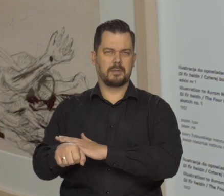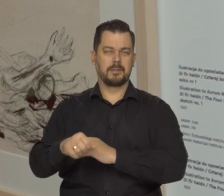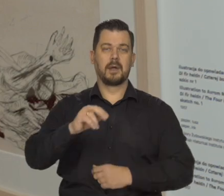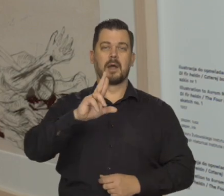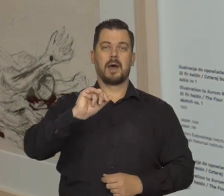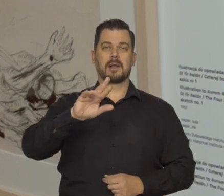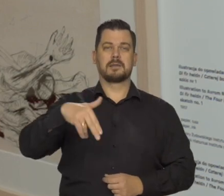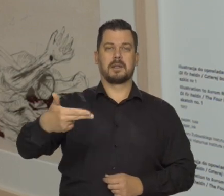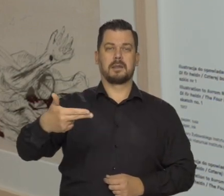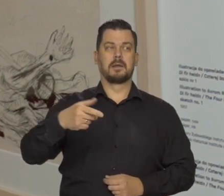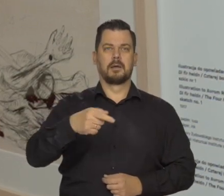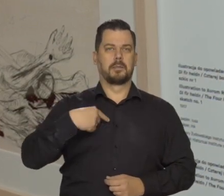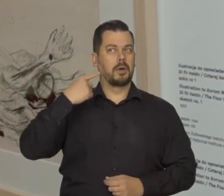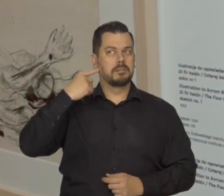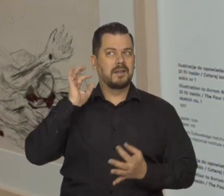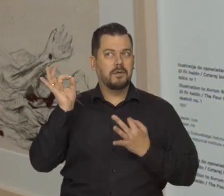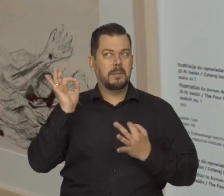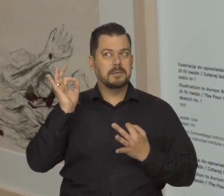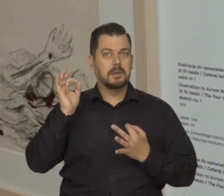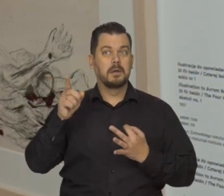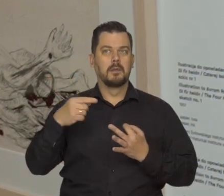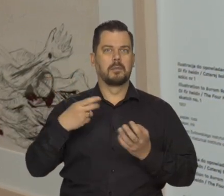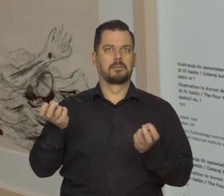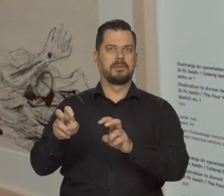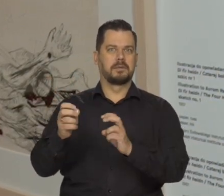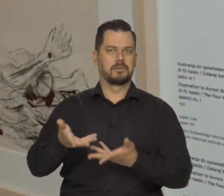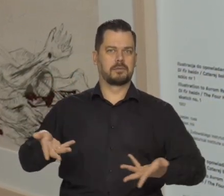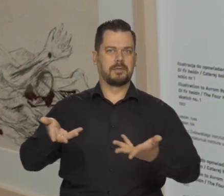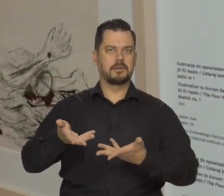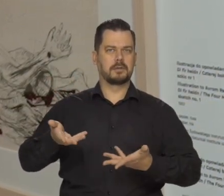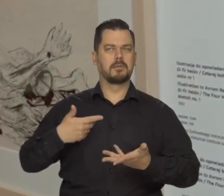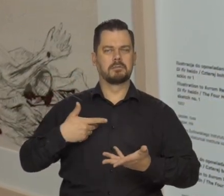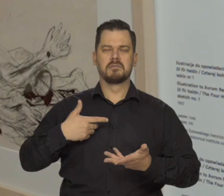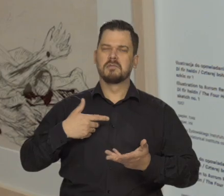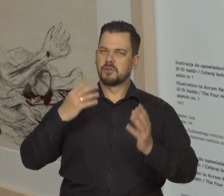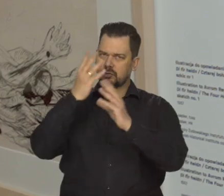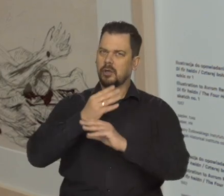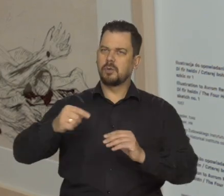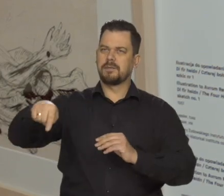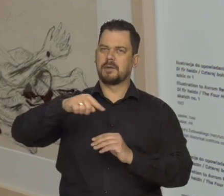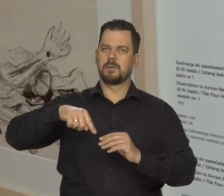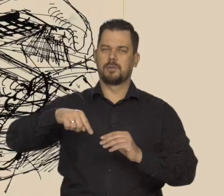Rejzen mógł pisać opowiadanie pod wpływem informacji o powołaniu Stowarzyszenia, chcąc oddać cześć jego członkom.